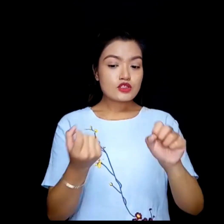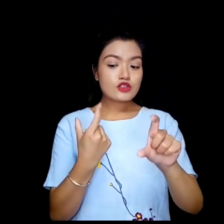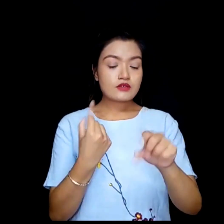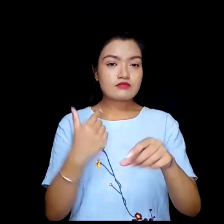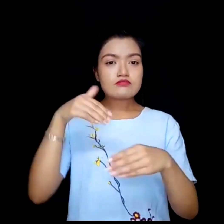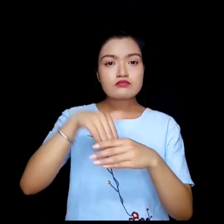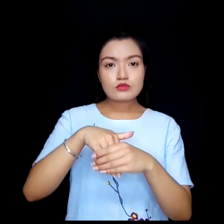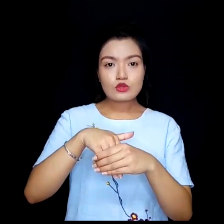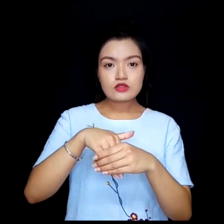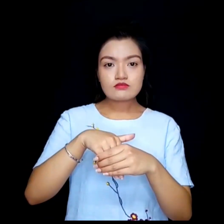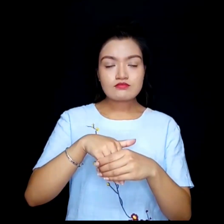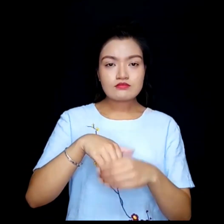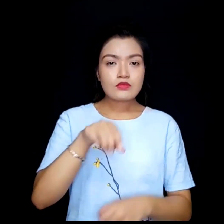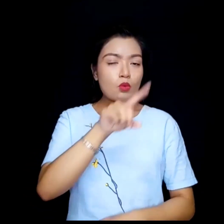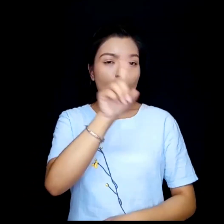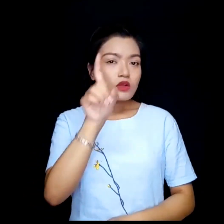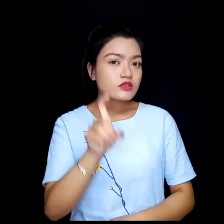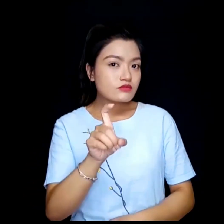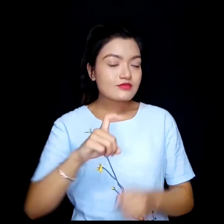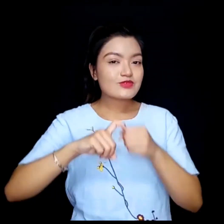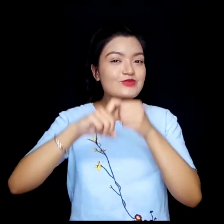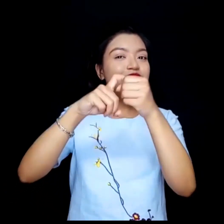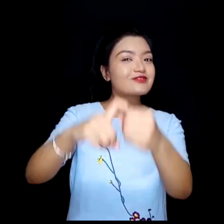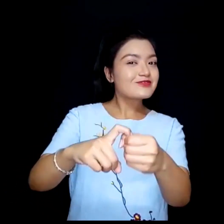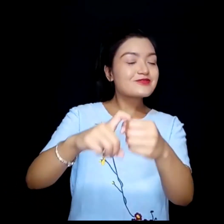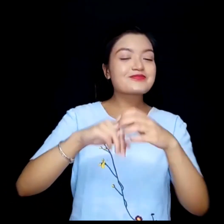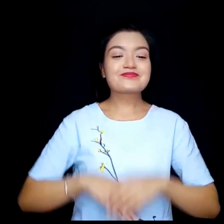राकानी बक्समा आफ्नो प्रश्न सोध्नुहोस्